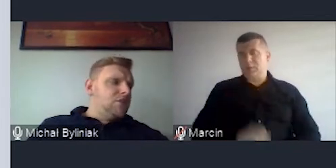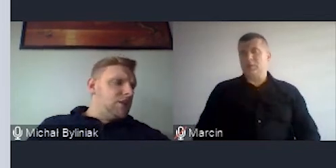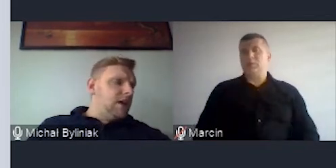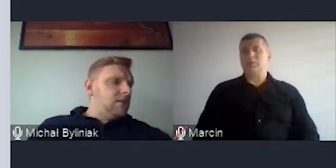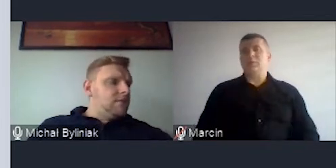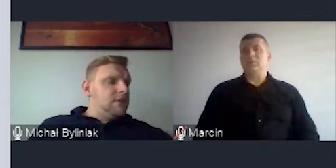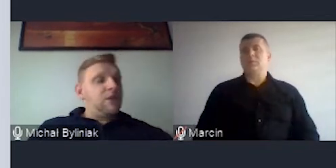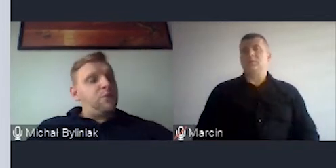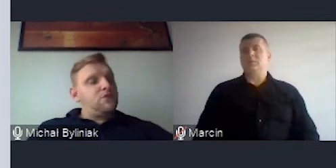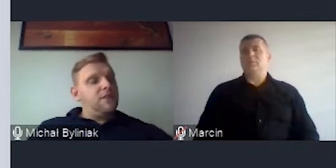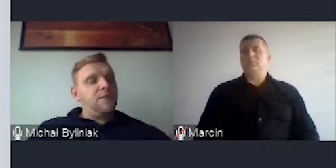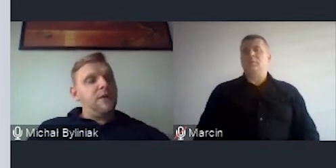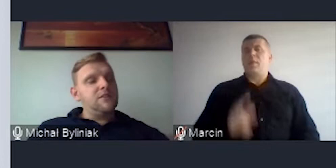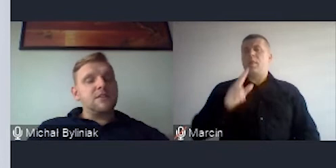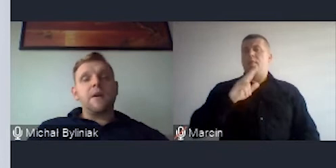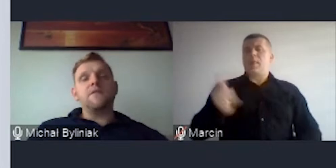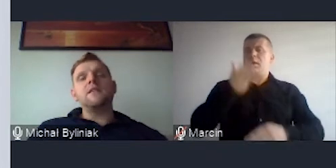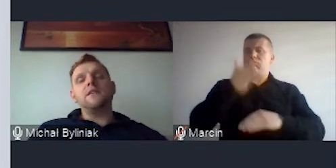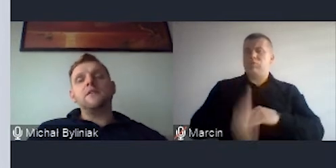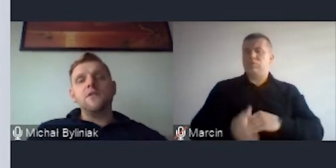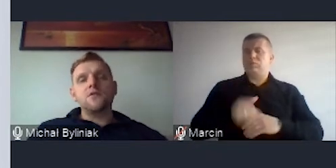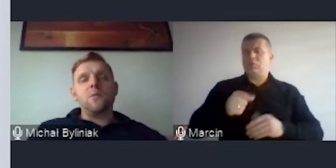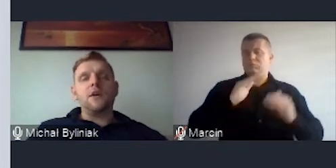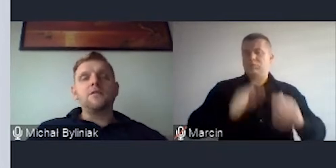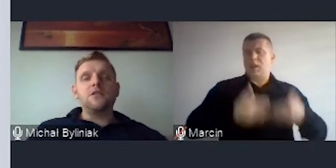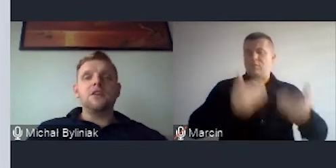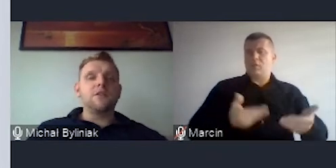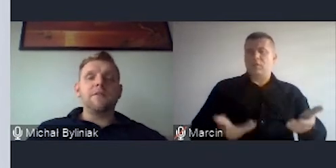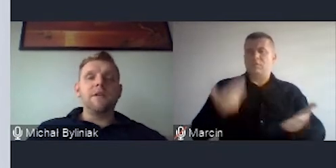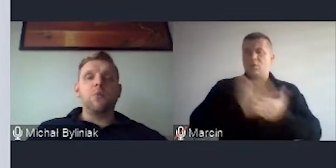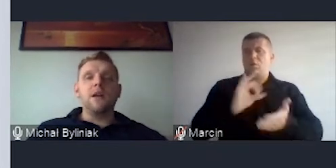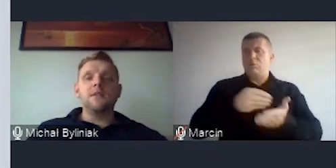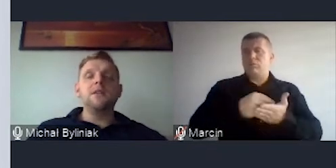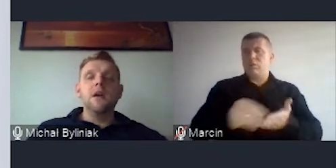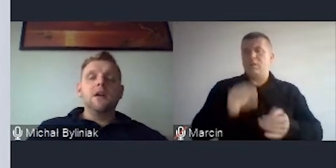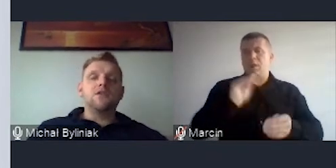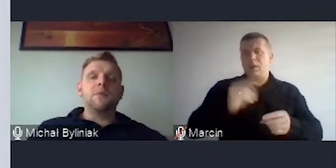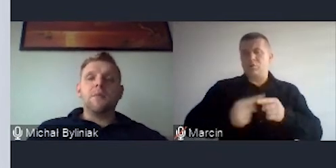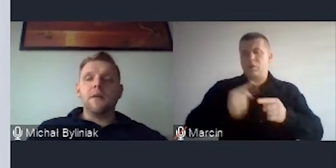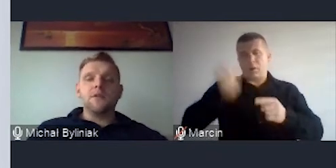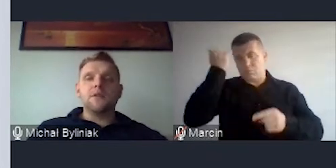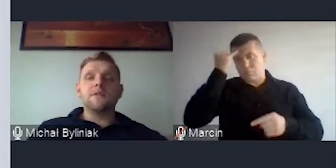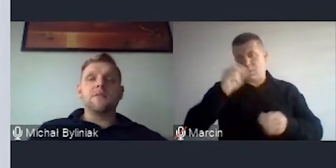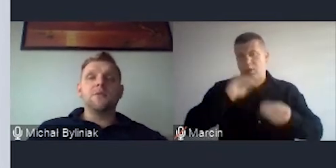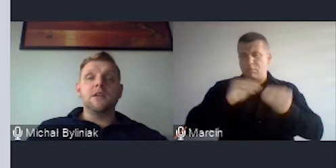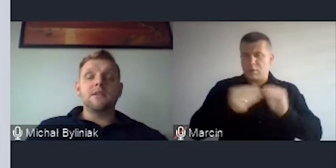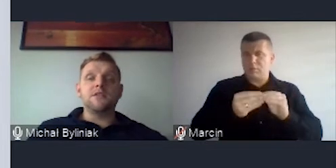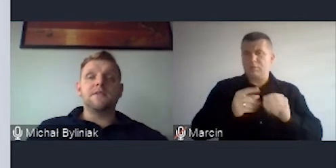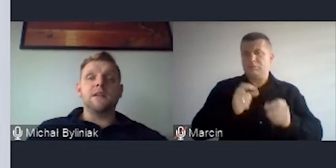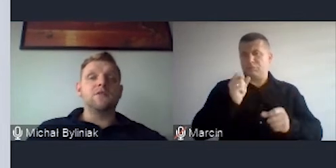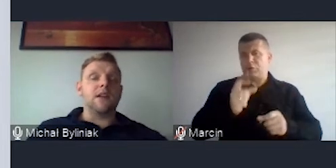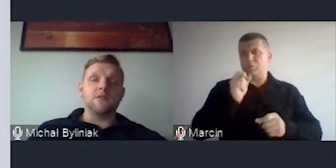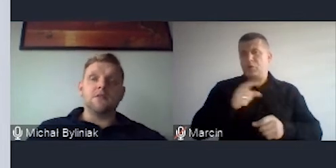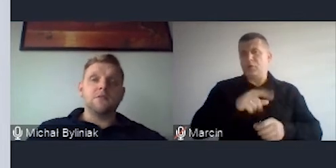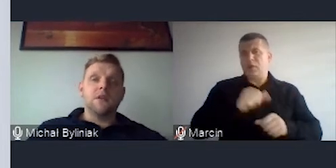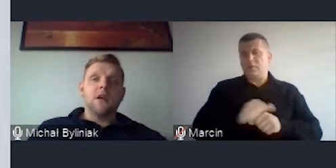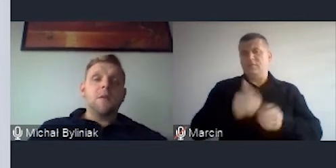że najpóźniej w momencie sprawozdawania do wniosku o płatność jeszcze pewne błędy czy problemy, które wystąpiły, jesteście w stanie odkręcić.